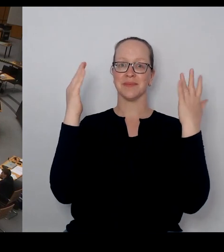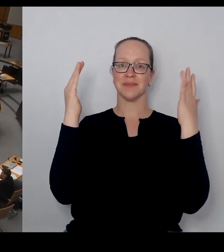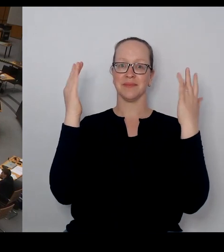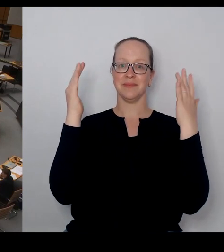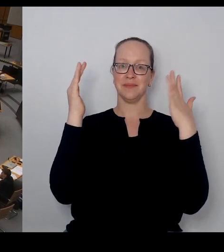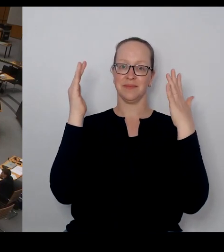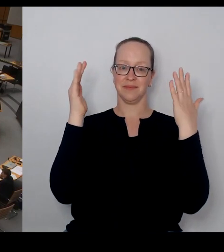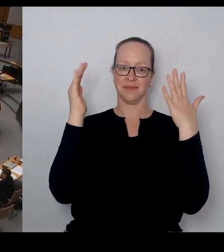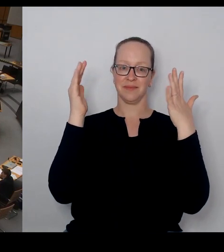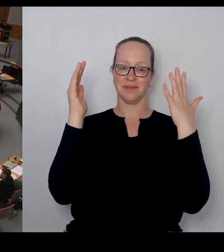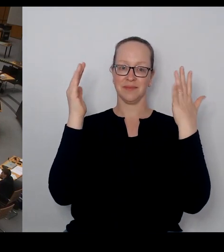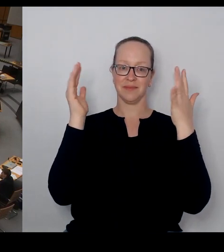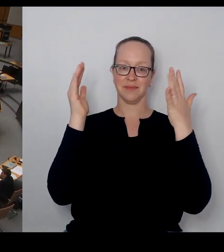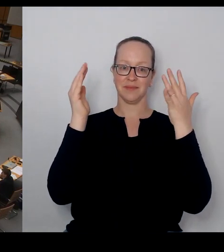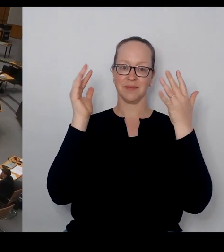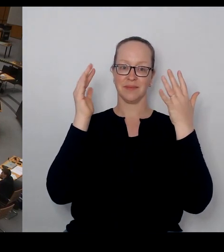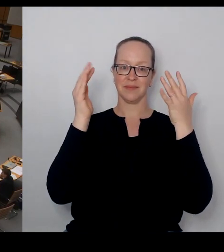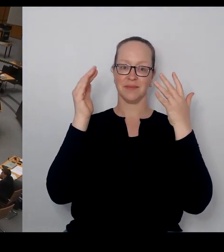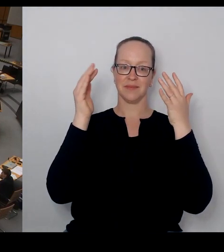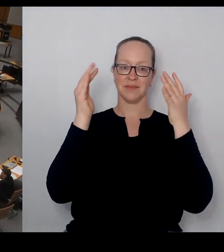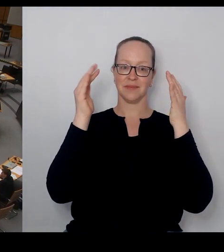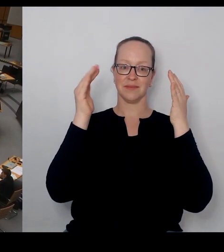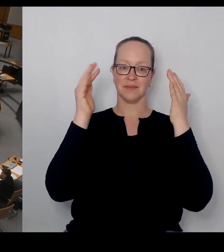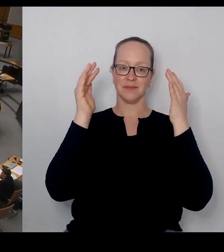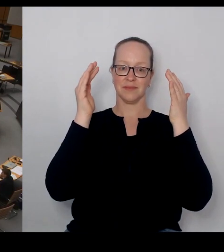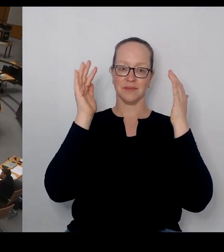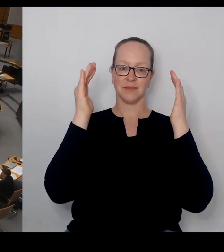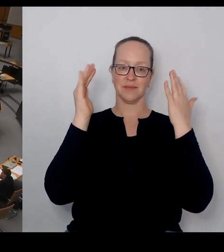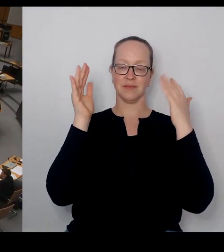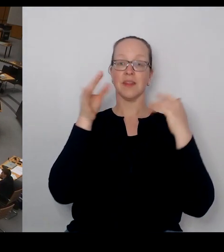Vielen Dank! Und für die CDU Fraktion spricht der Abgeordnete greff.